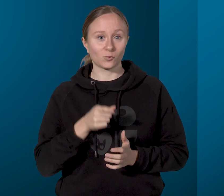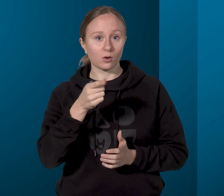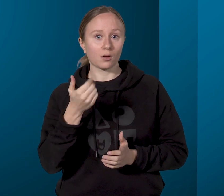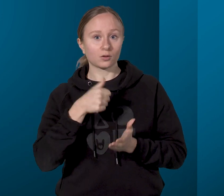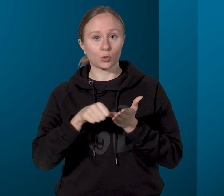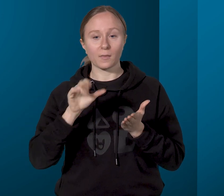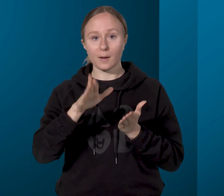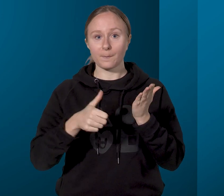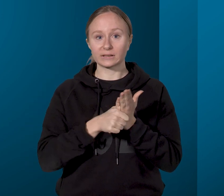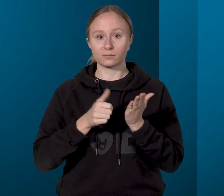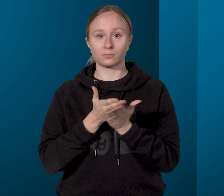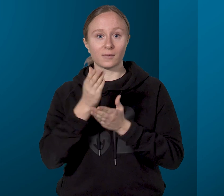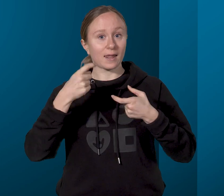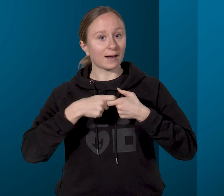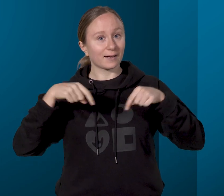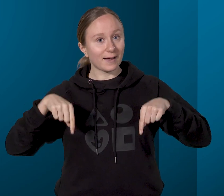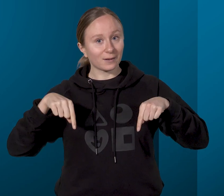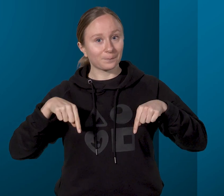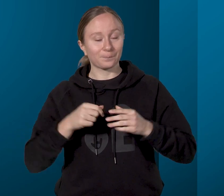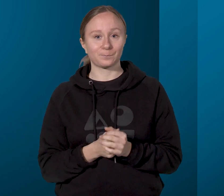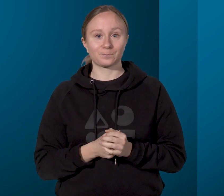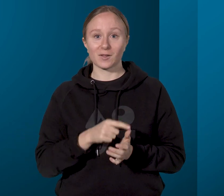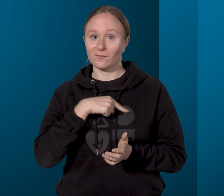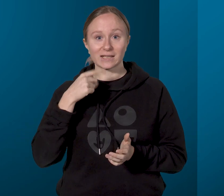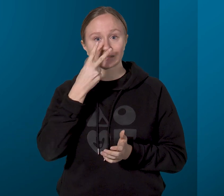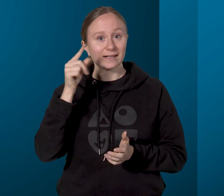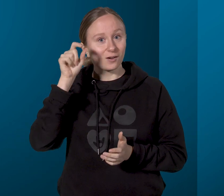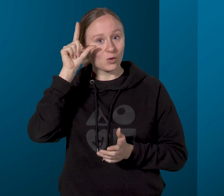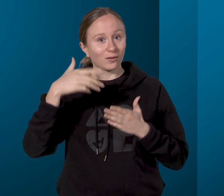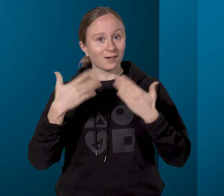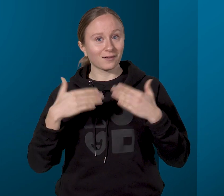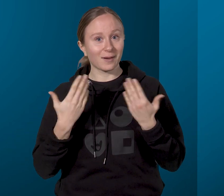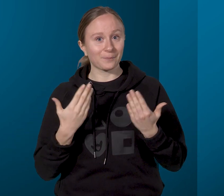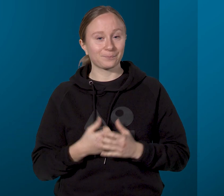Du kan köpa dina biljetter via länken nedan. Vi ses på kulturdagarna!